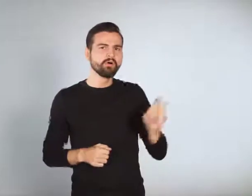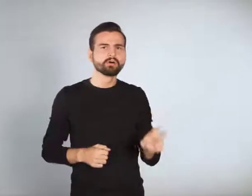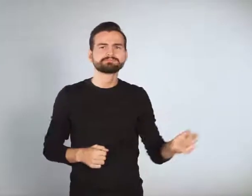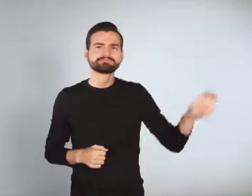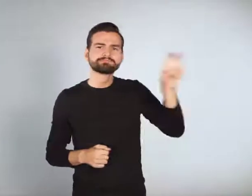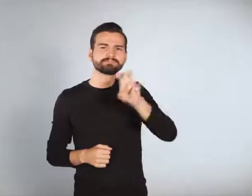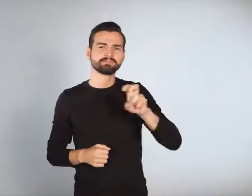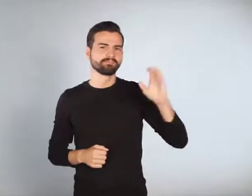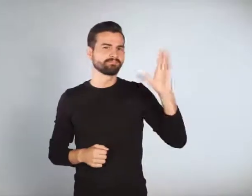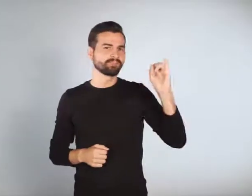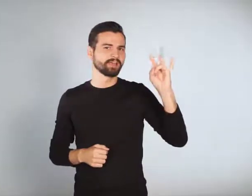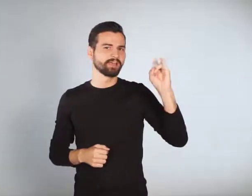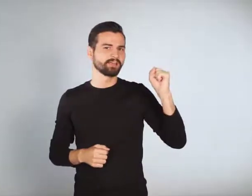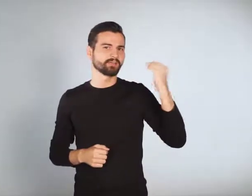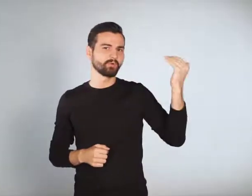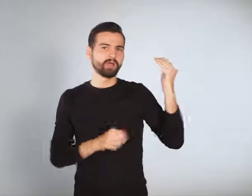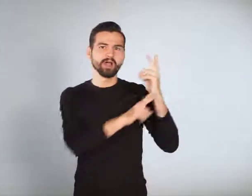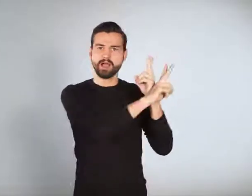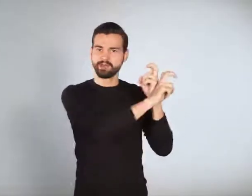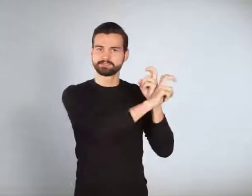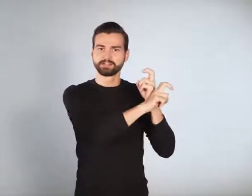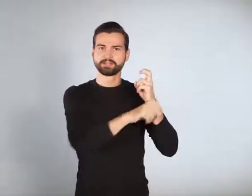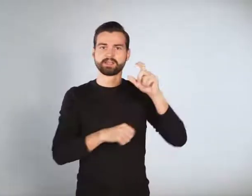Он побывал в Вене,